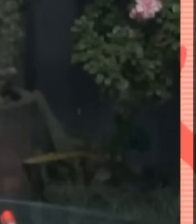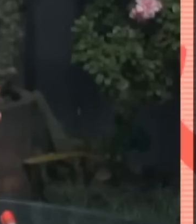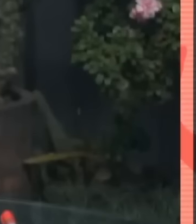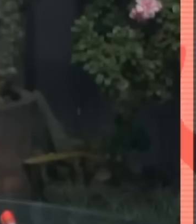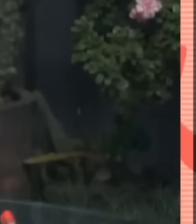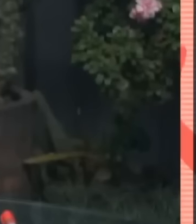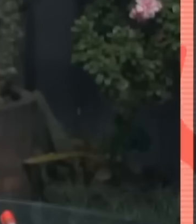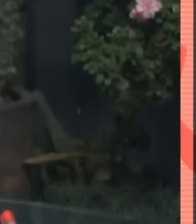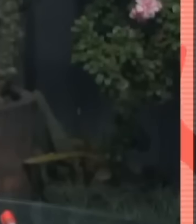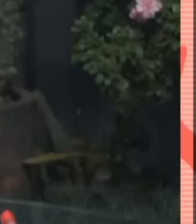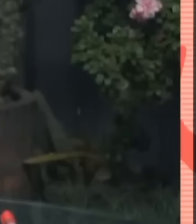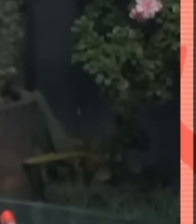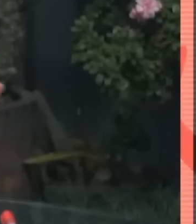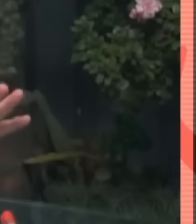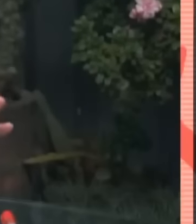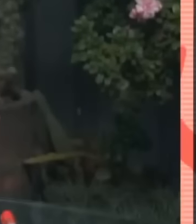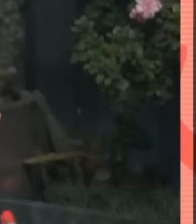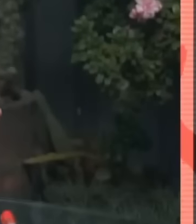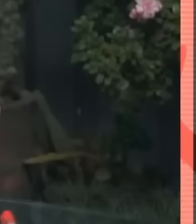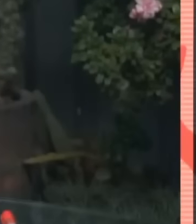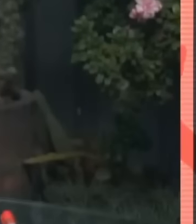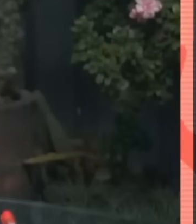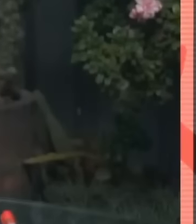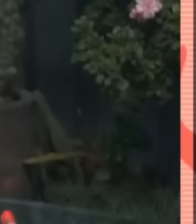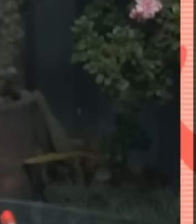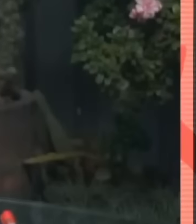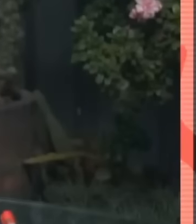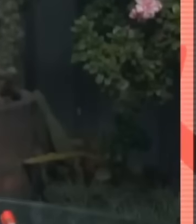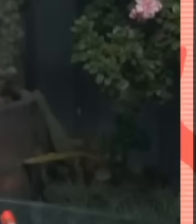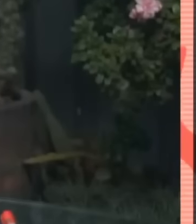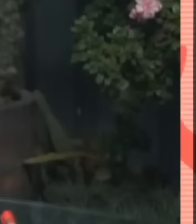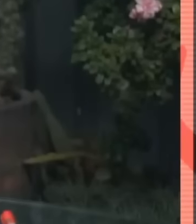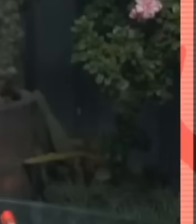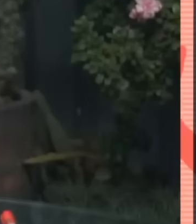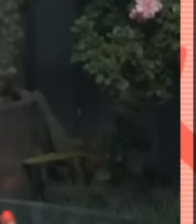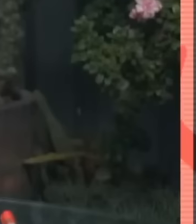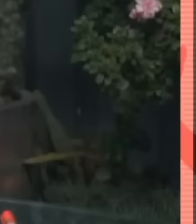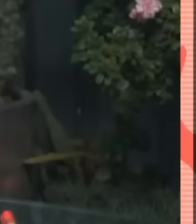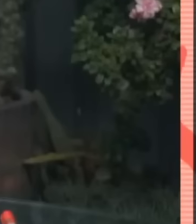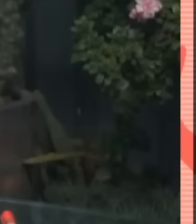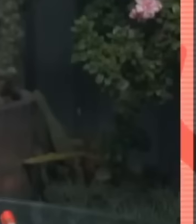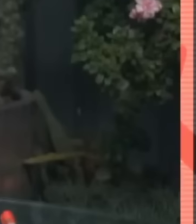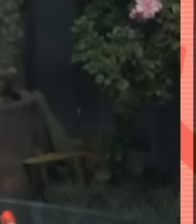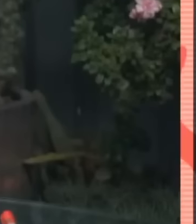gobierno. El gobierno no existe. No tienen ningún resultado. No hay ninguna estrategia.